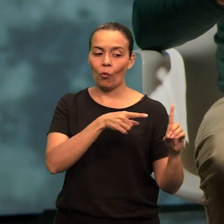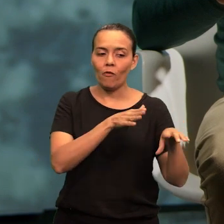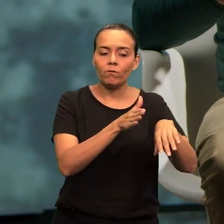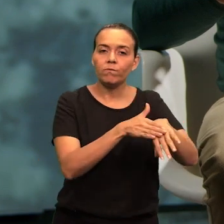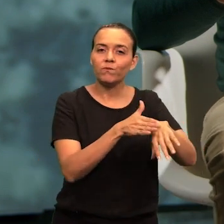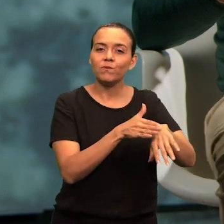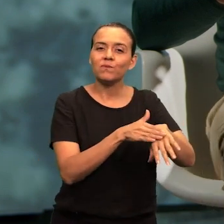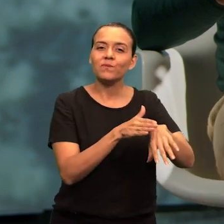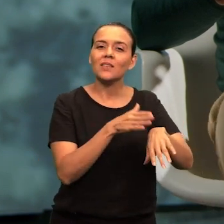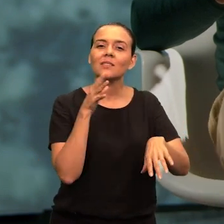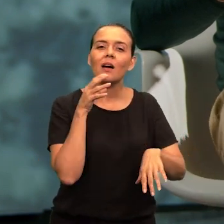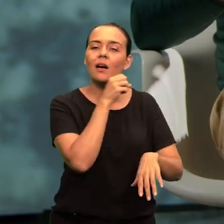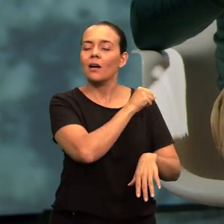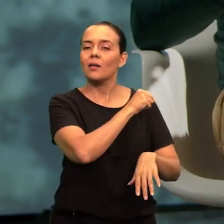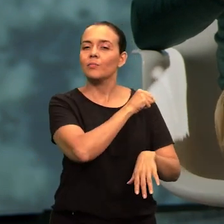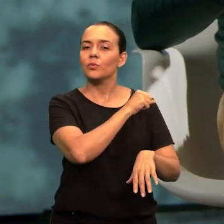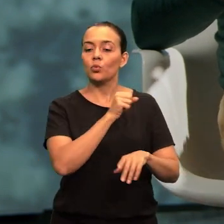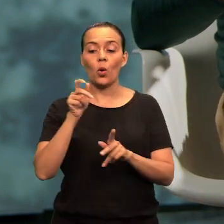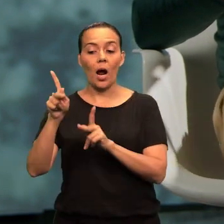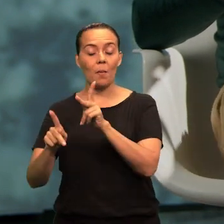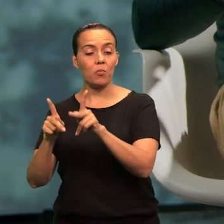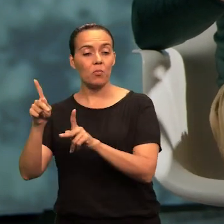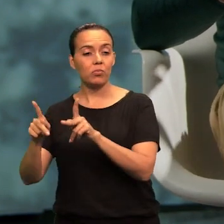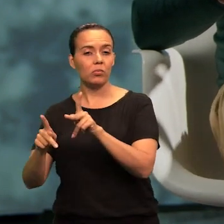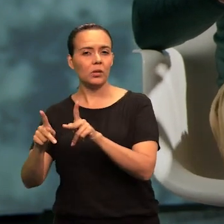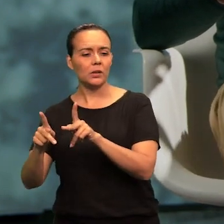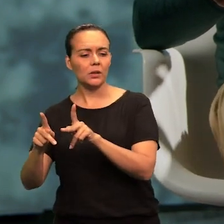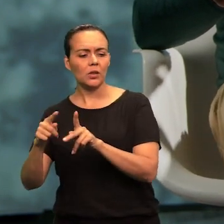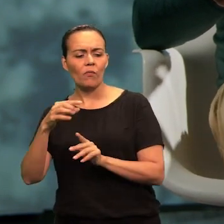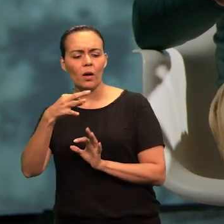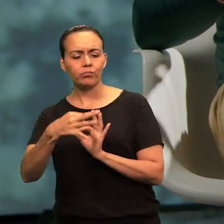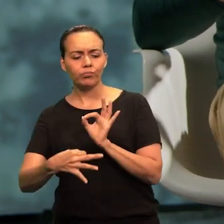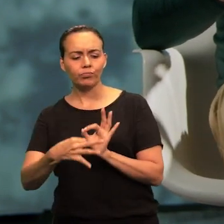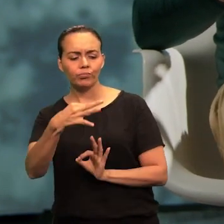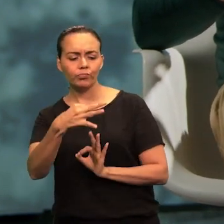É que o povo vai julgar as pessoas, os súditos,